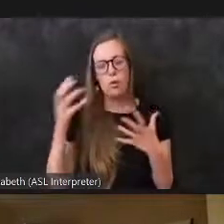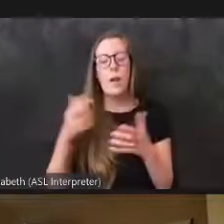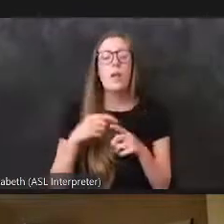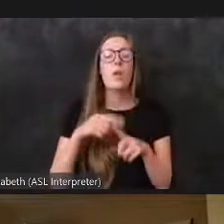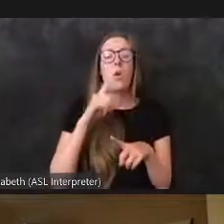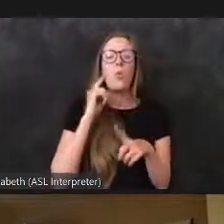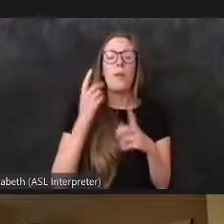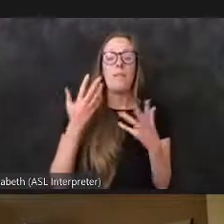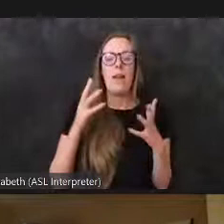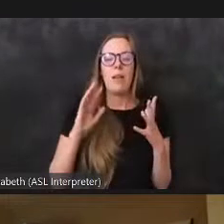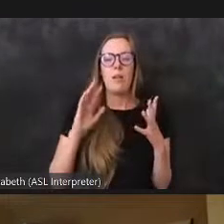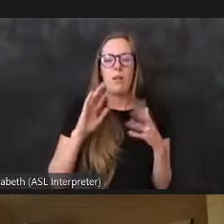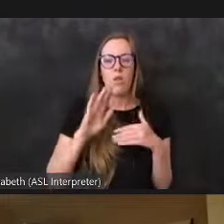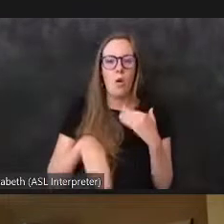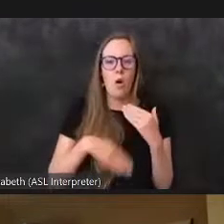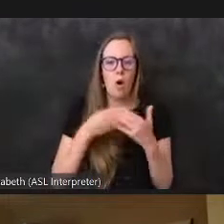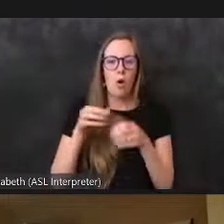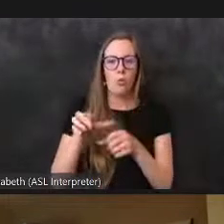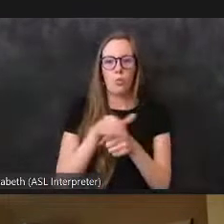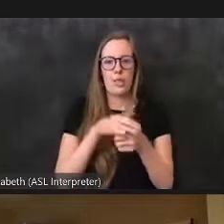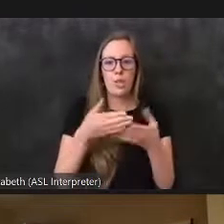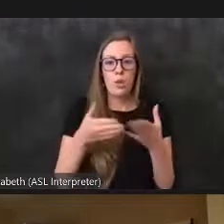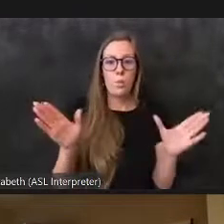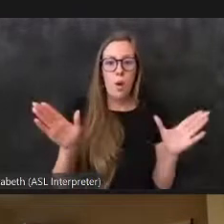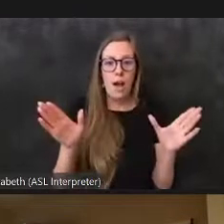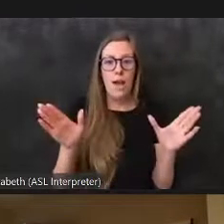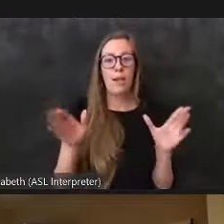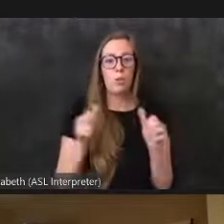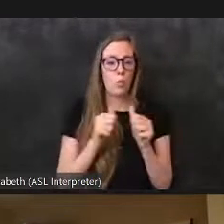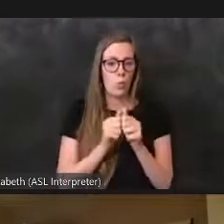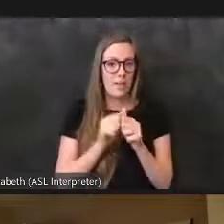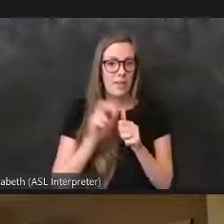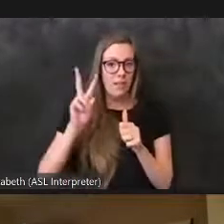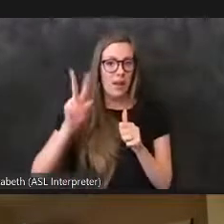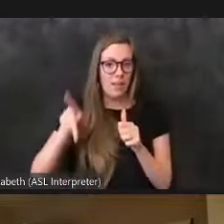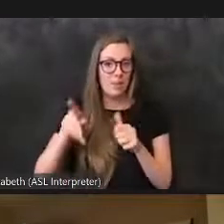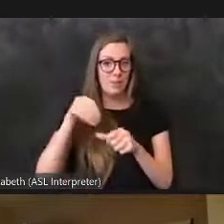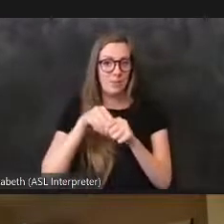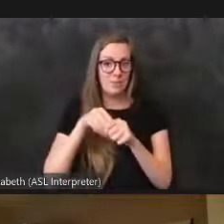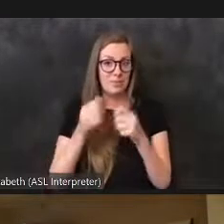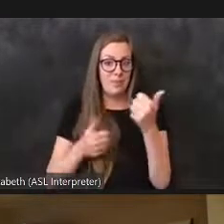en esto dos reuniones regionales con el vicepresidente cargo de parte de Russell.